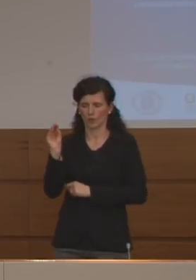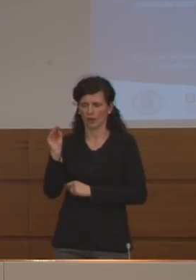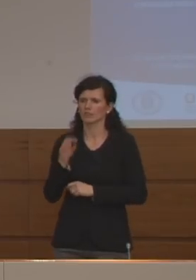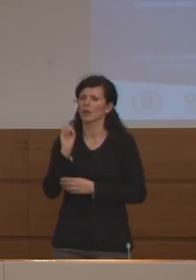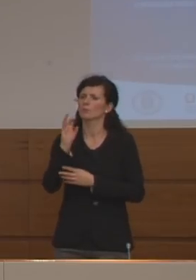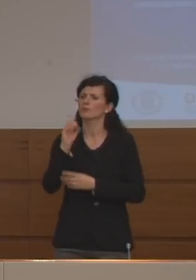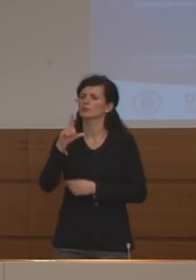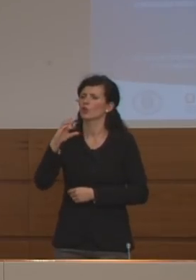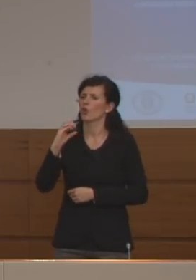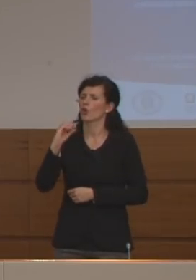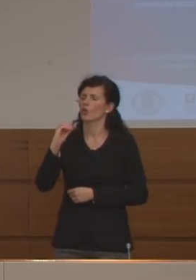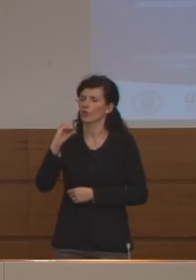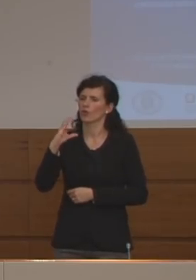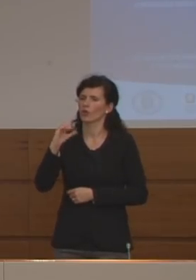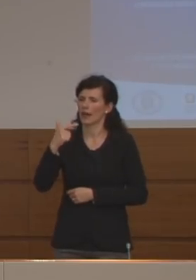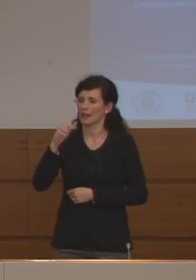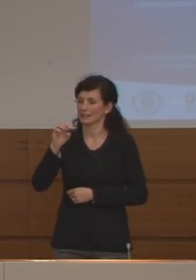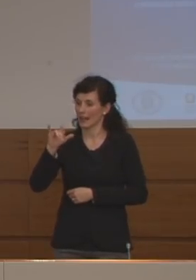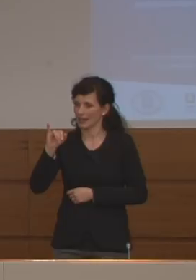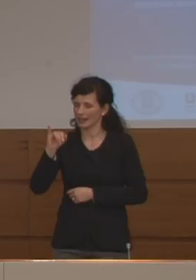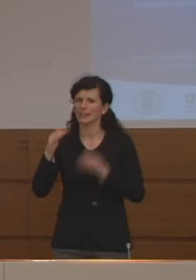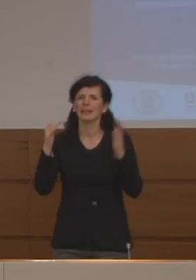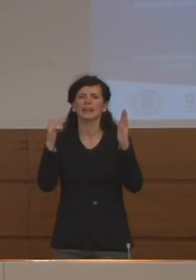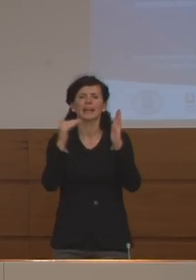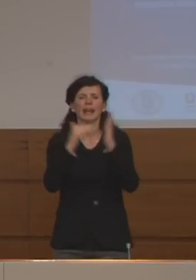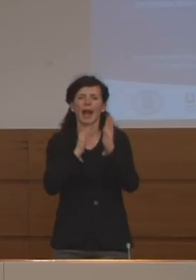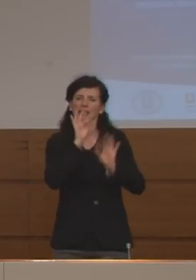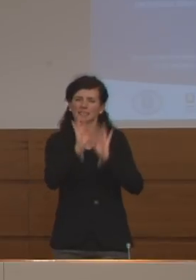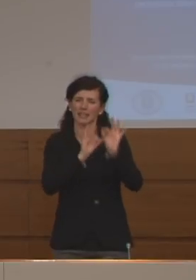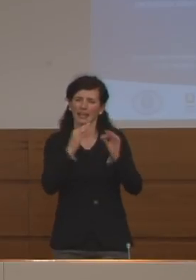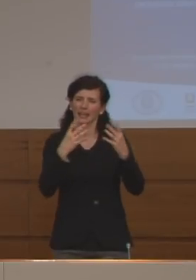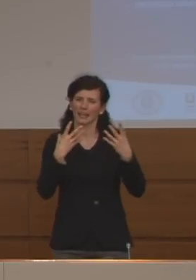sulle case di riposo, che come ha dimostrato il disastro del